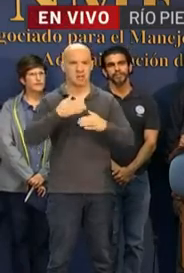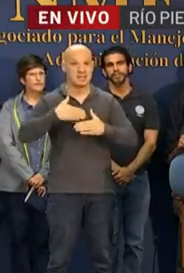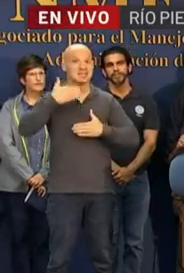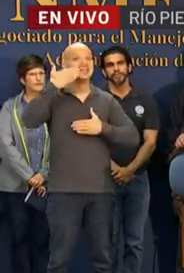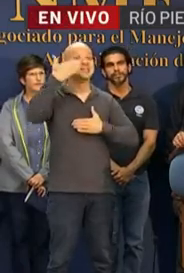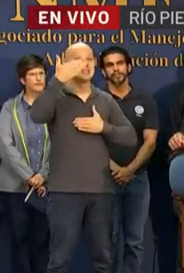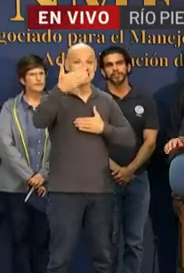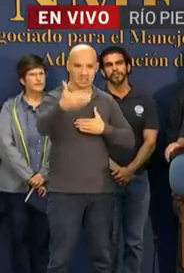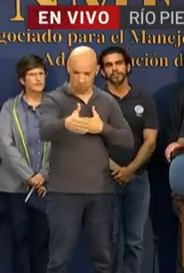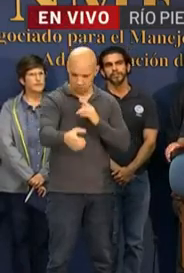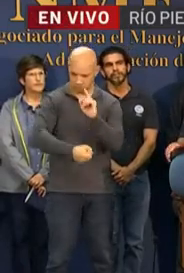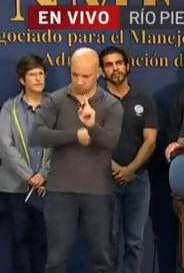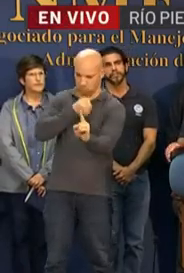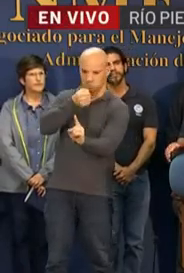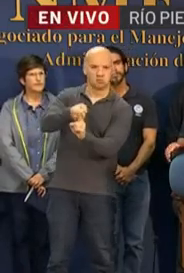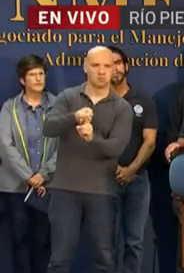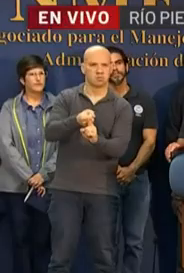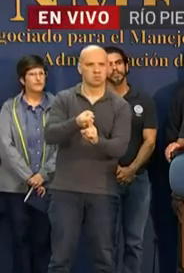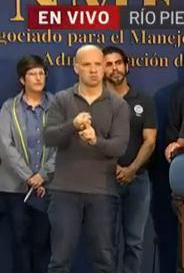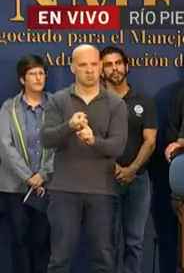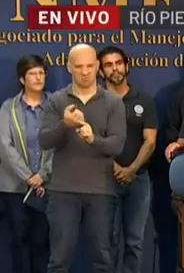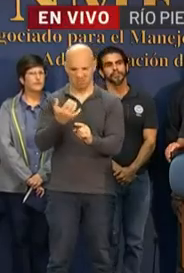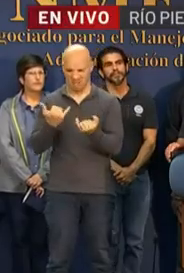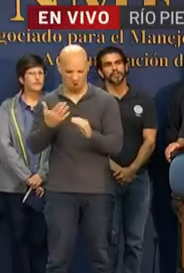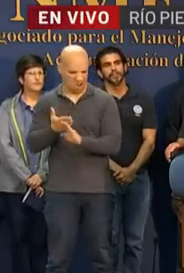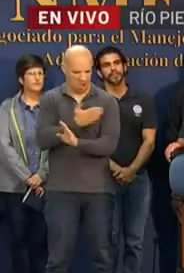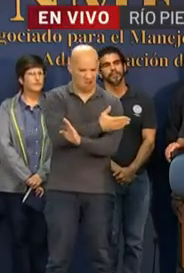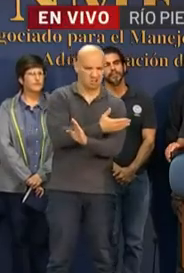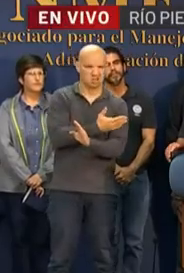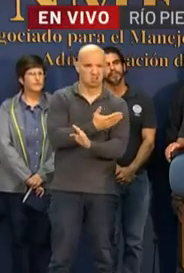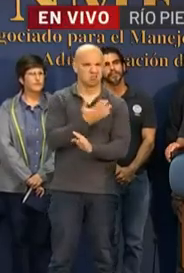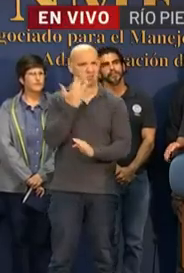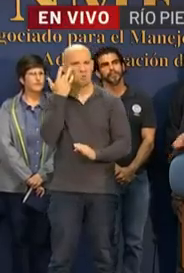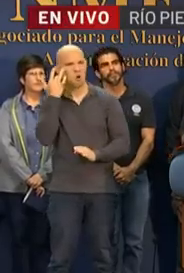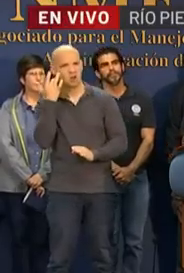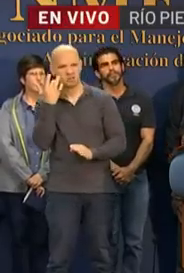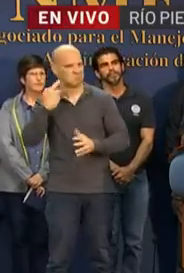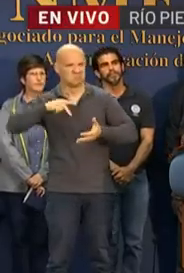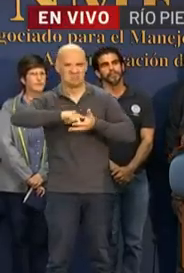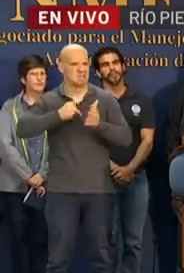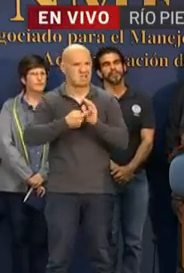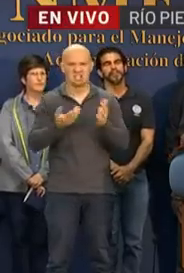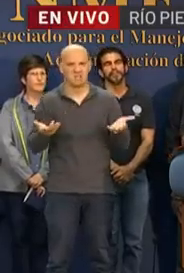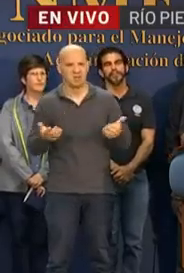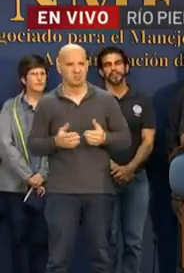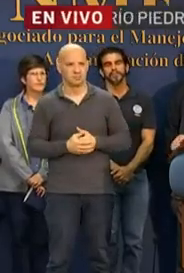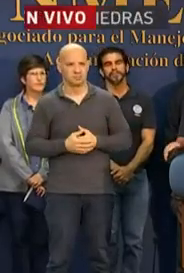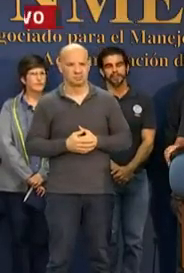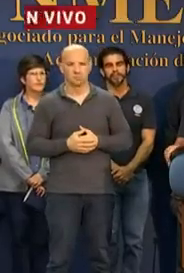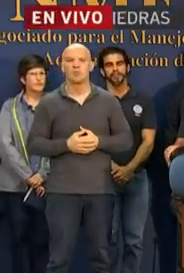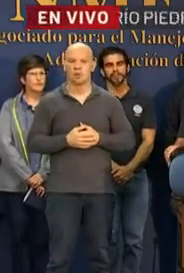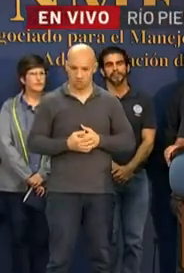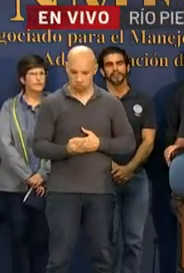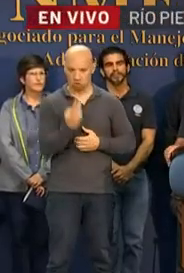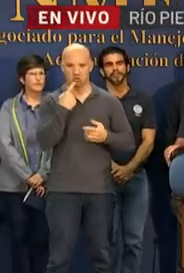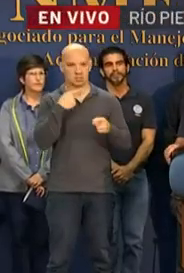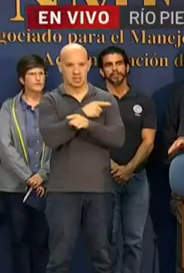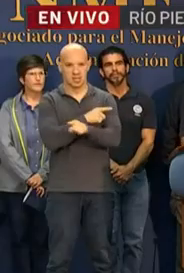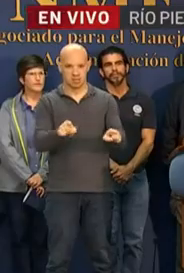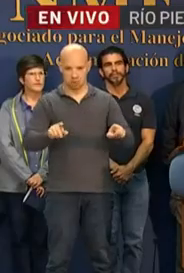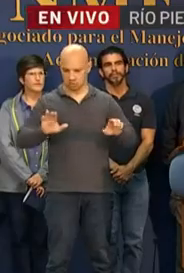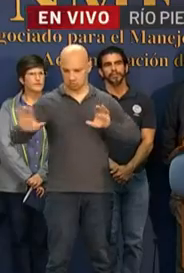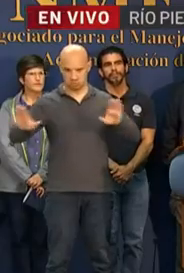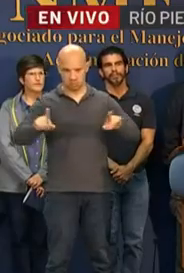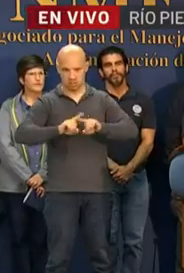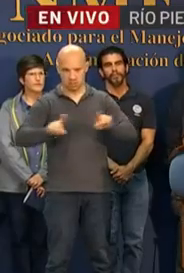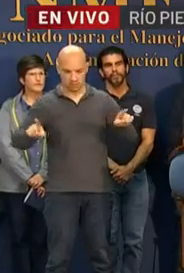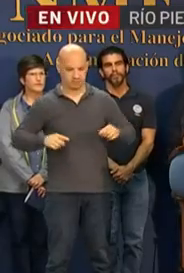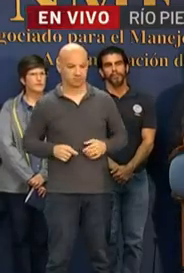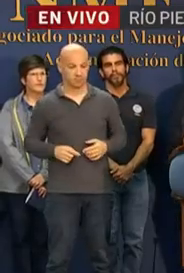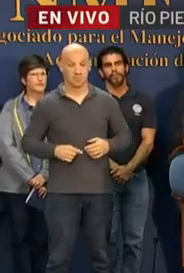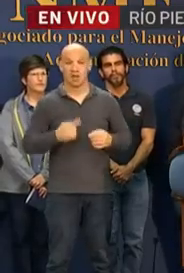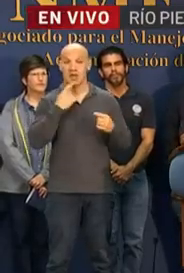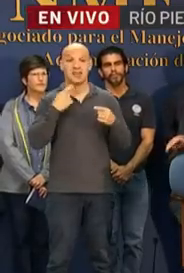TENGO VARIAS PREGUNTAS, NOS